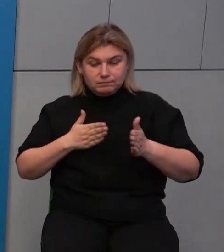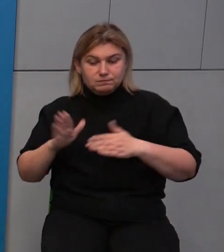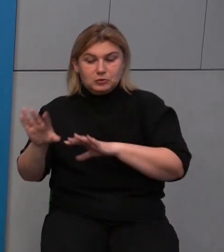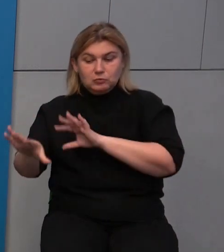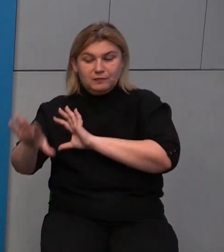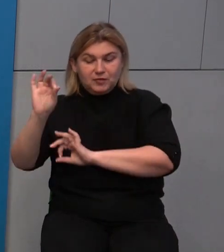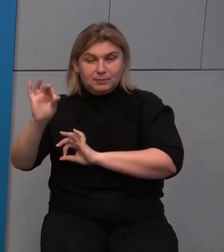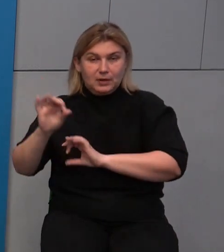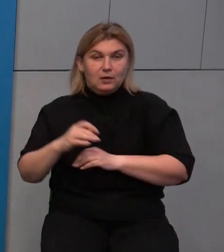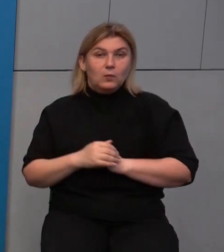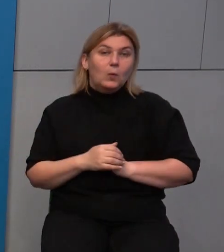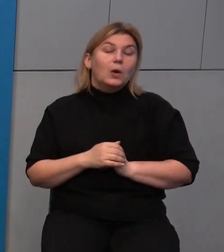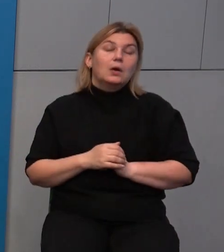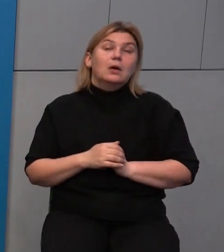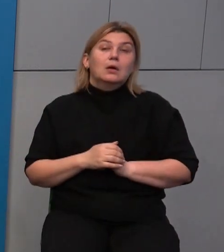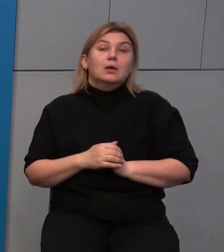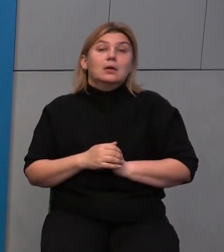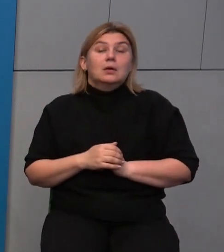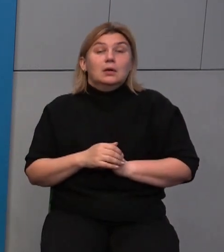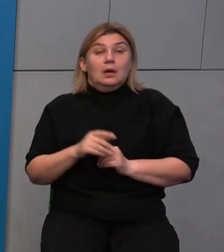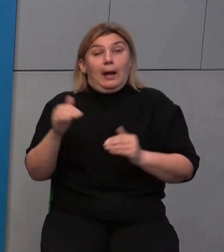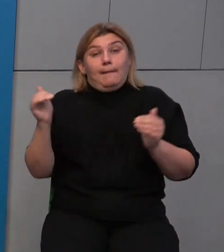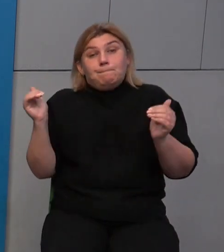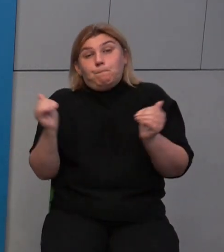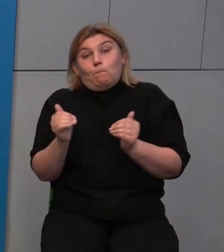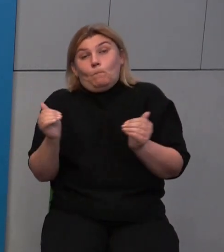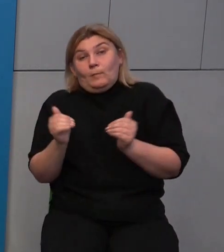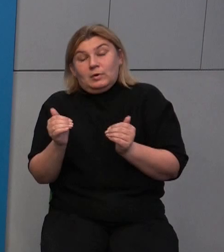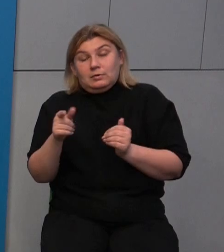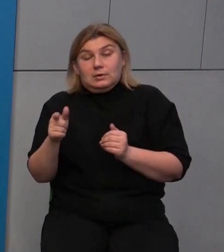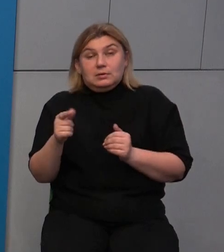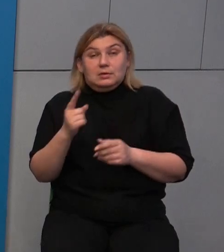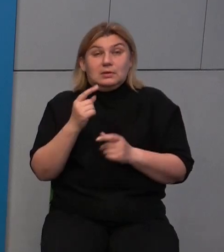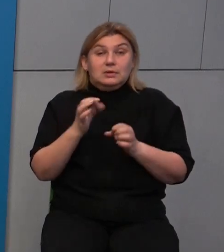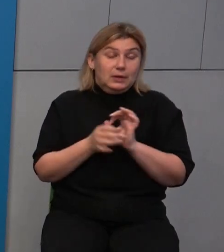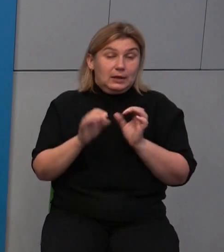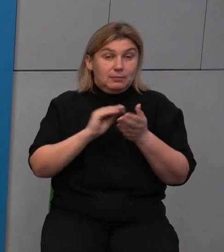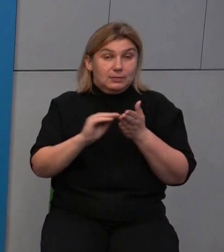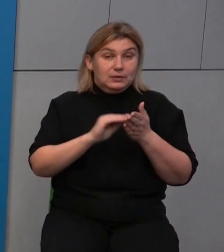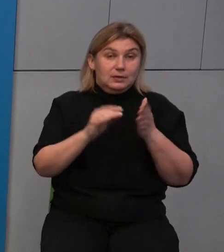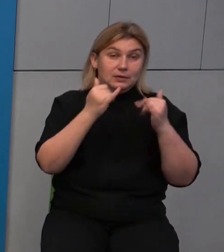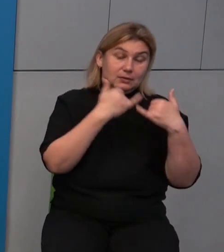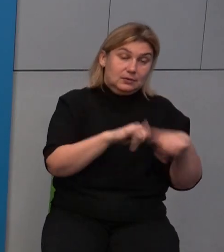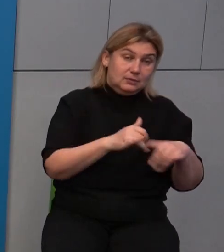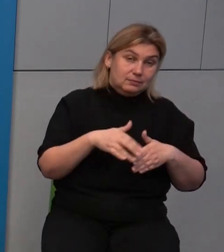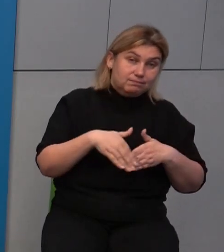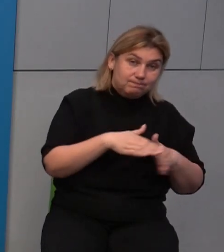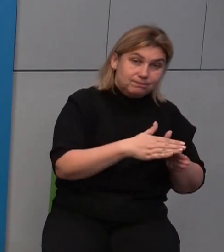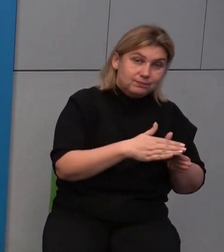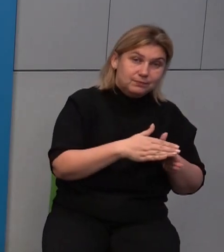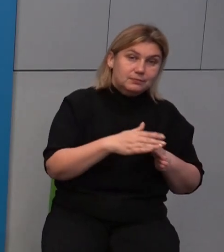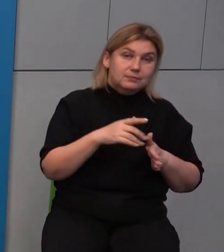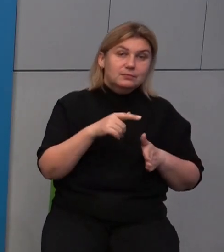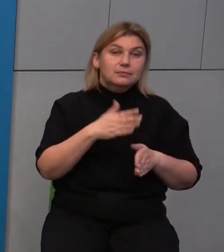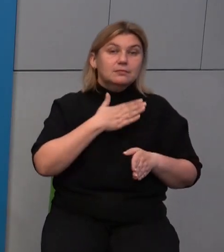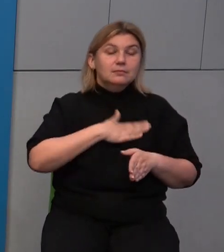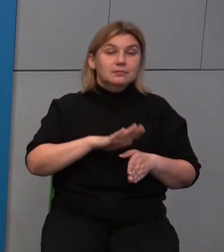A gdyby być może był właśnie doceniony, jak pisałby zupełnie inaczej. Jego wówczas ulubionym poetą był Rilke.